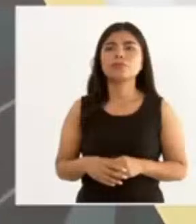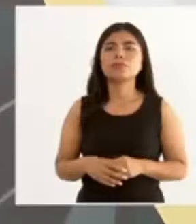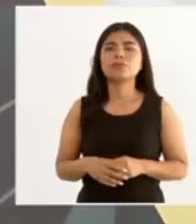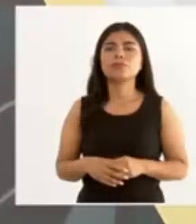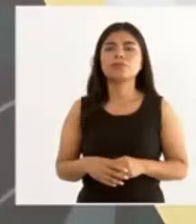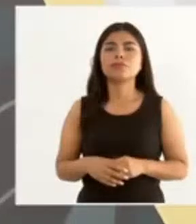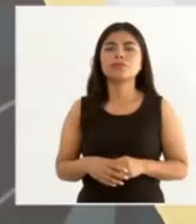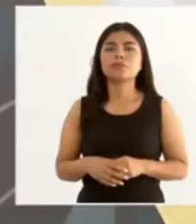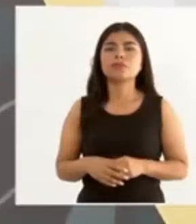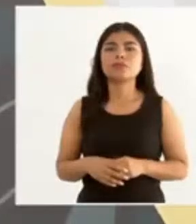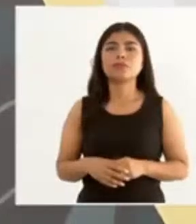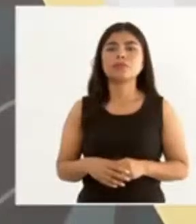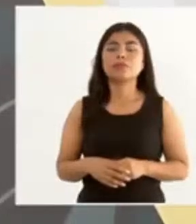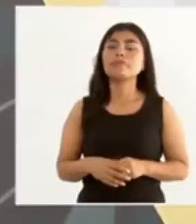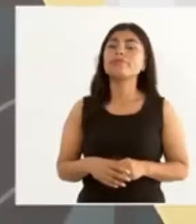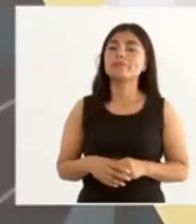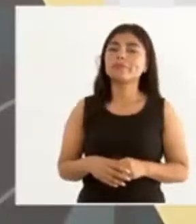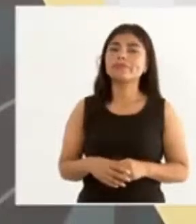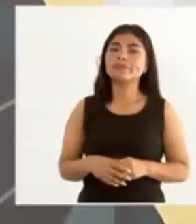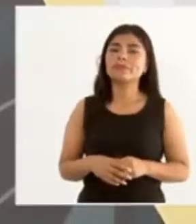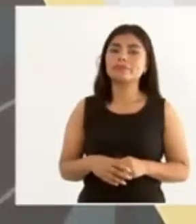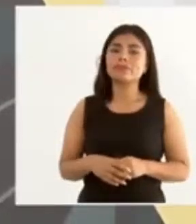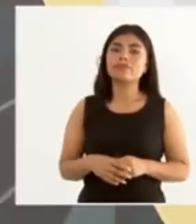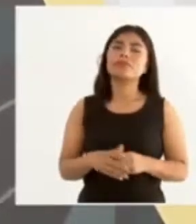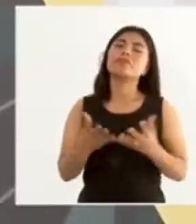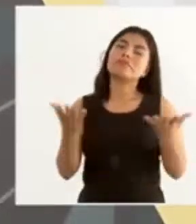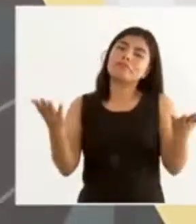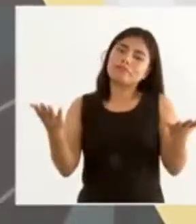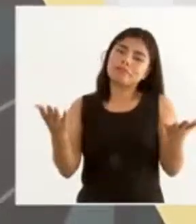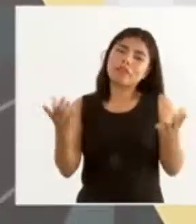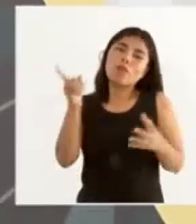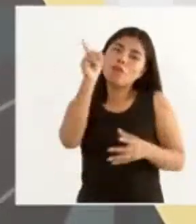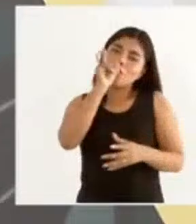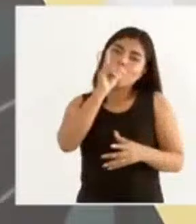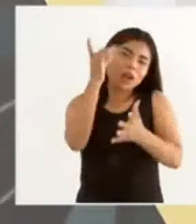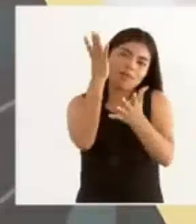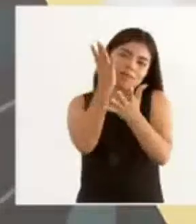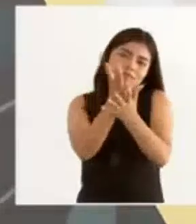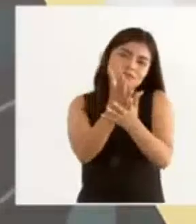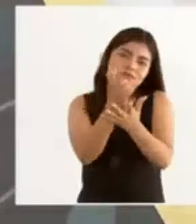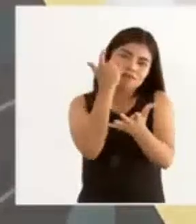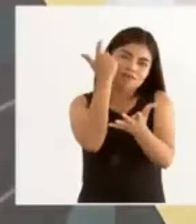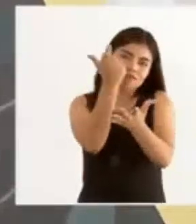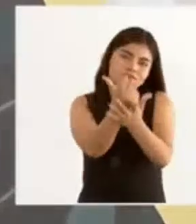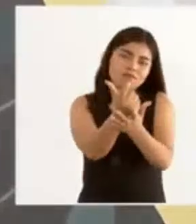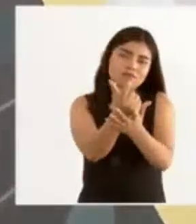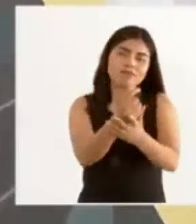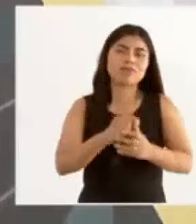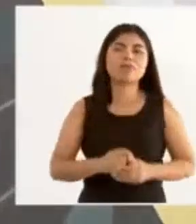Bueno, por eso solo para las mujeres pensión, mujeres bienestar. El segundo programa de